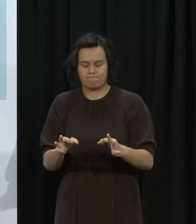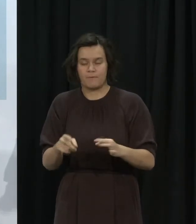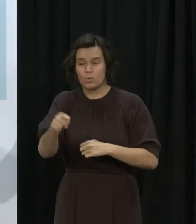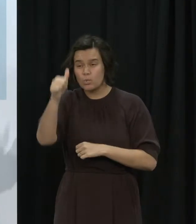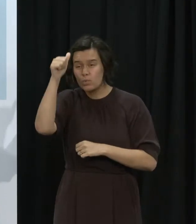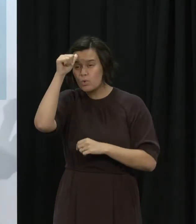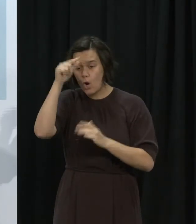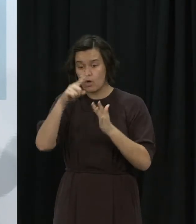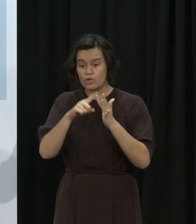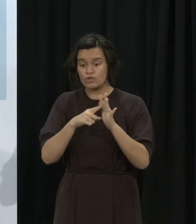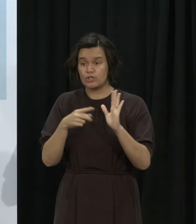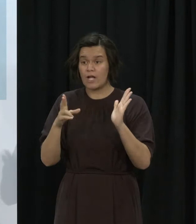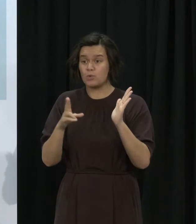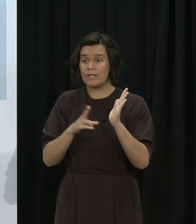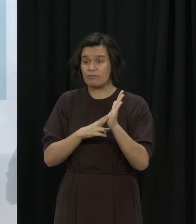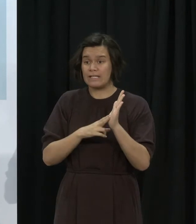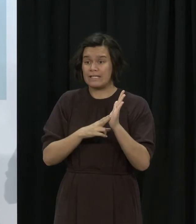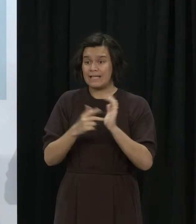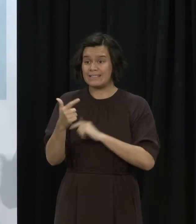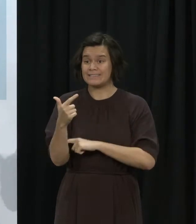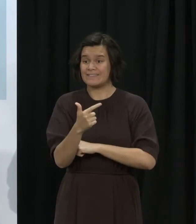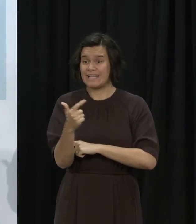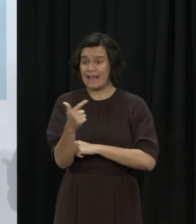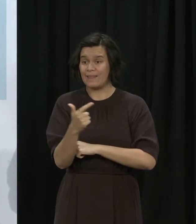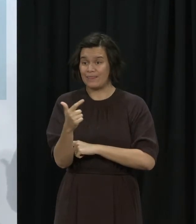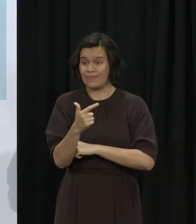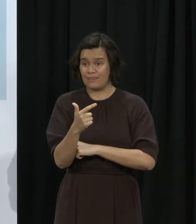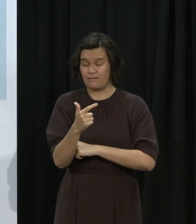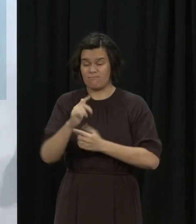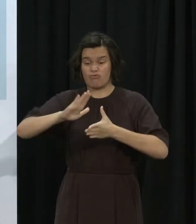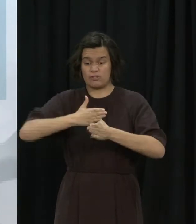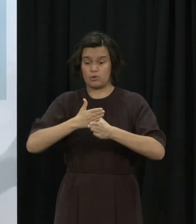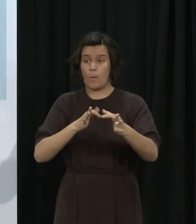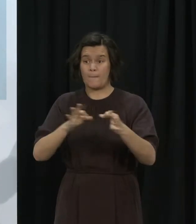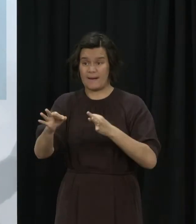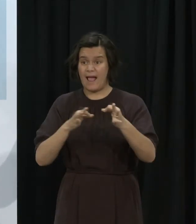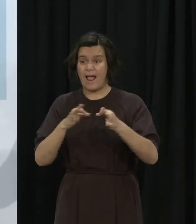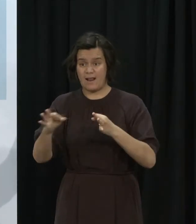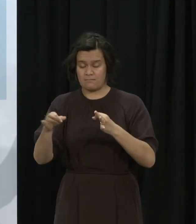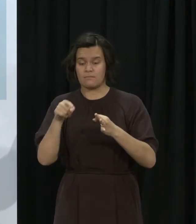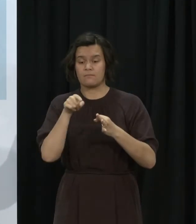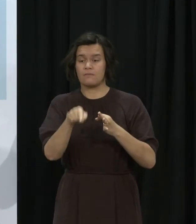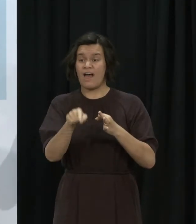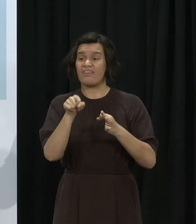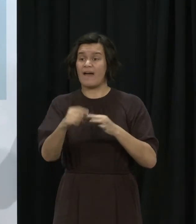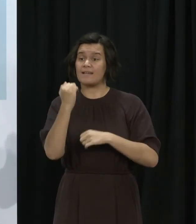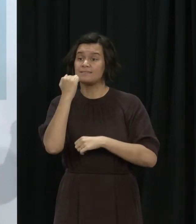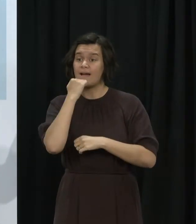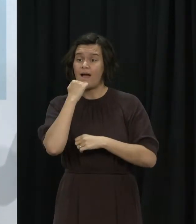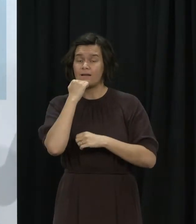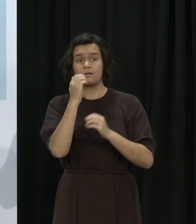haere. Engari ka maioha ki te katoa, he uaua i etahi wa ki te tuku i roto i te ahuatanga tino